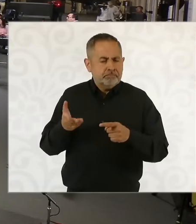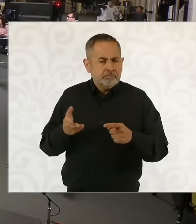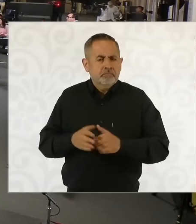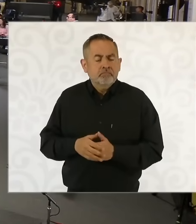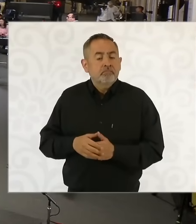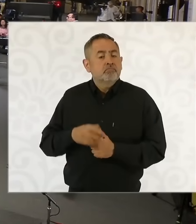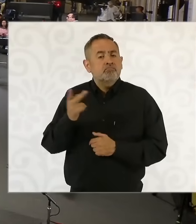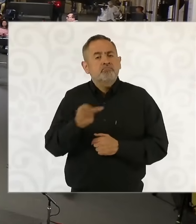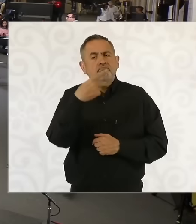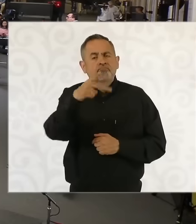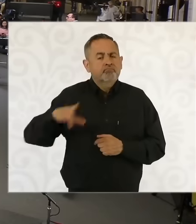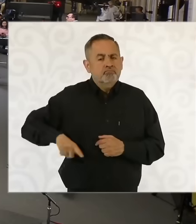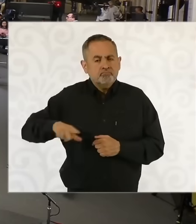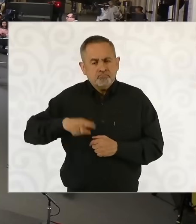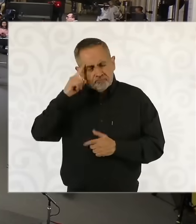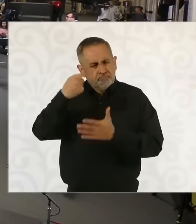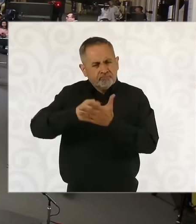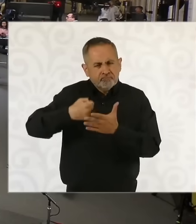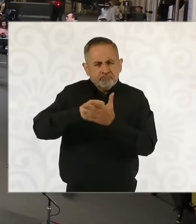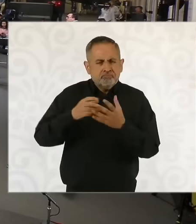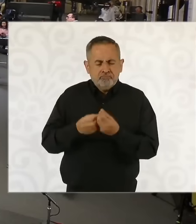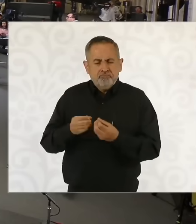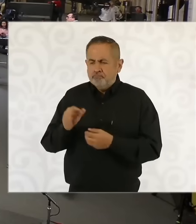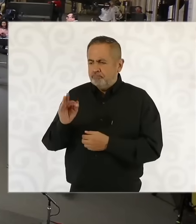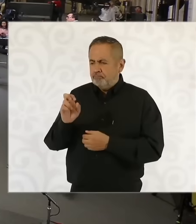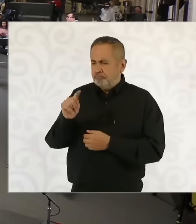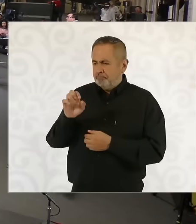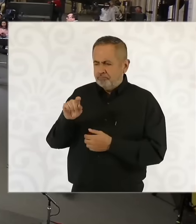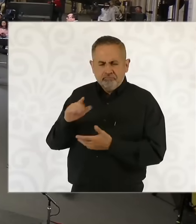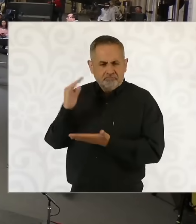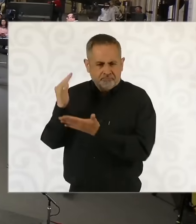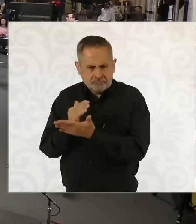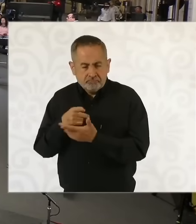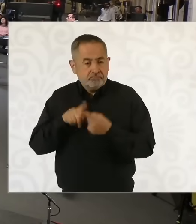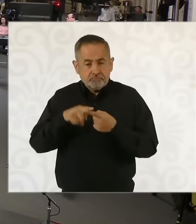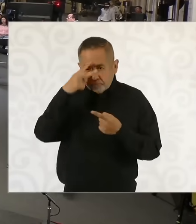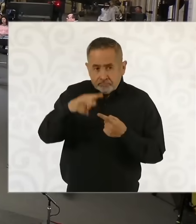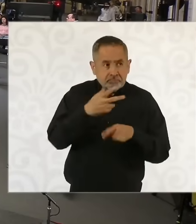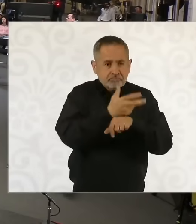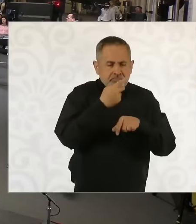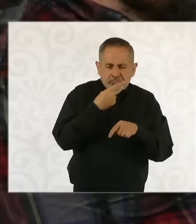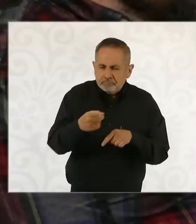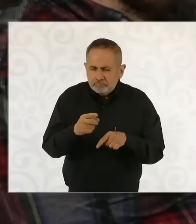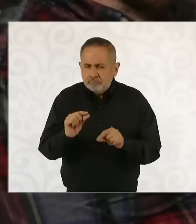gobierno ha priorizado la lucha directa al tráfico del fentanilo pero nuestras fuentes en México y en Estados Unidos afirman que ha habido pocos cambios en el flujo